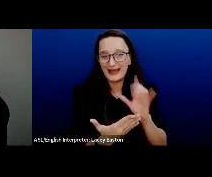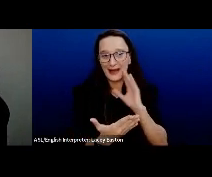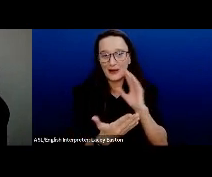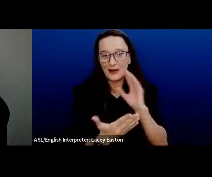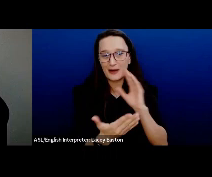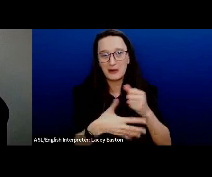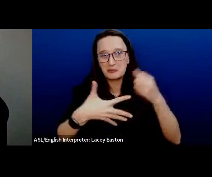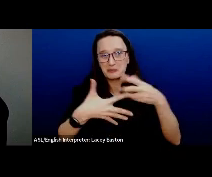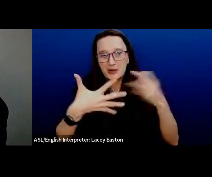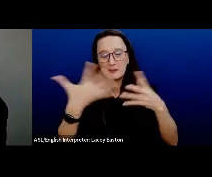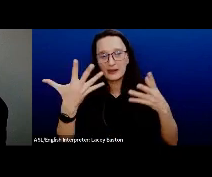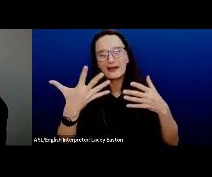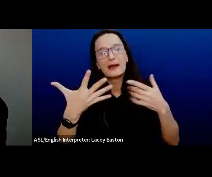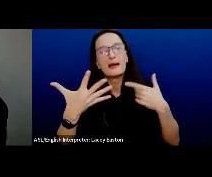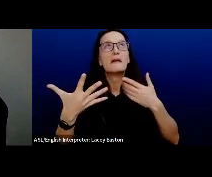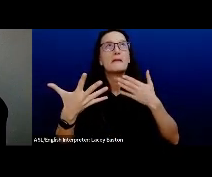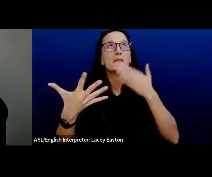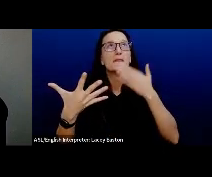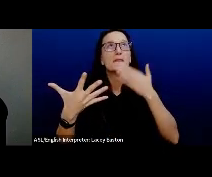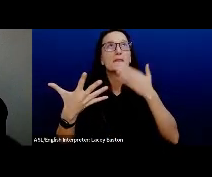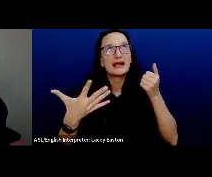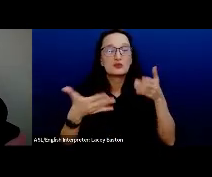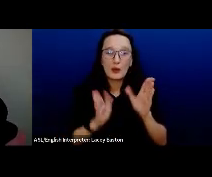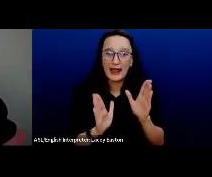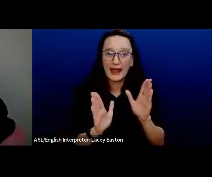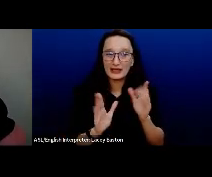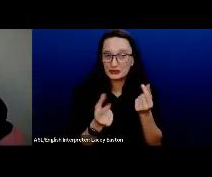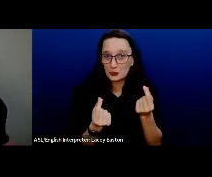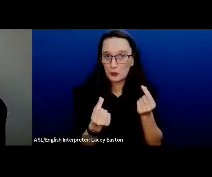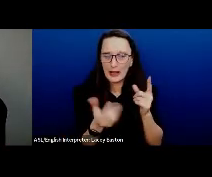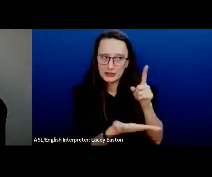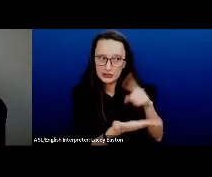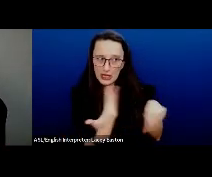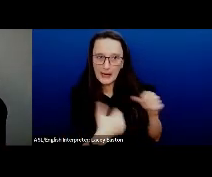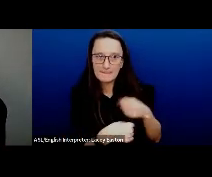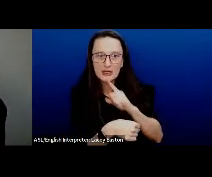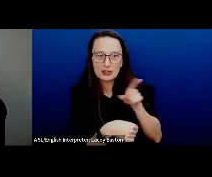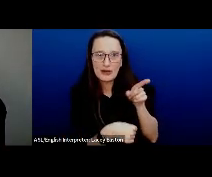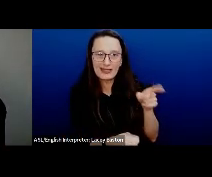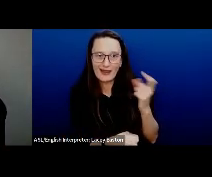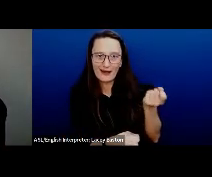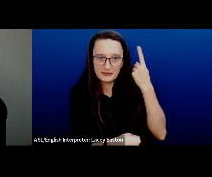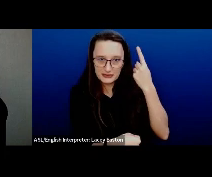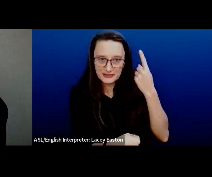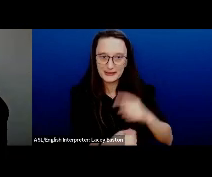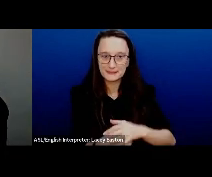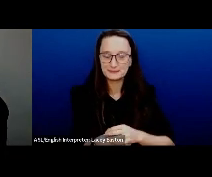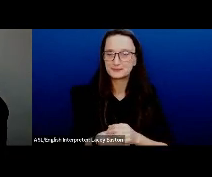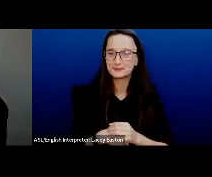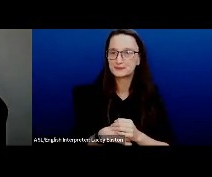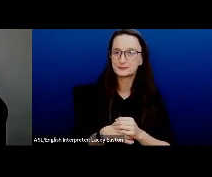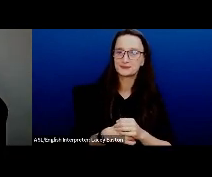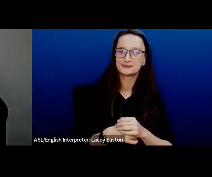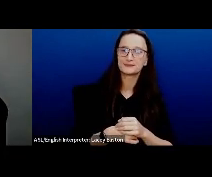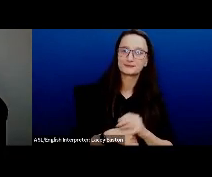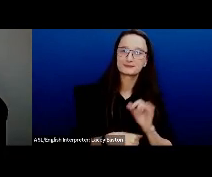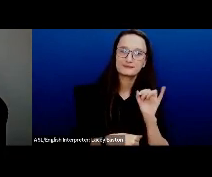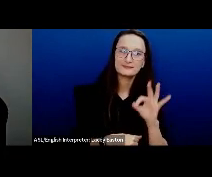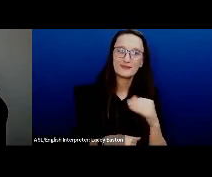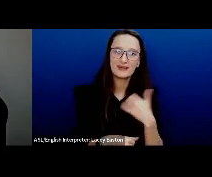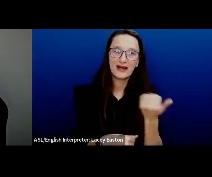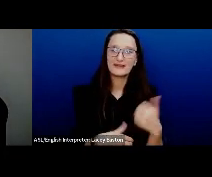es la mejor manera de decirlo, y luego, si hay problemas con el consentimiento o, usted está descubriendo que